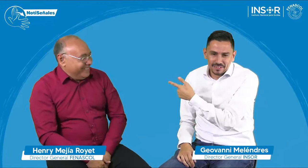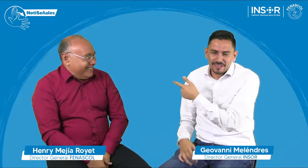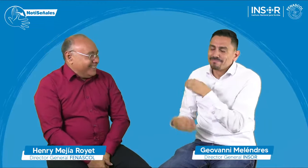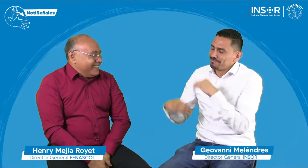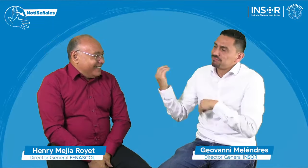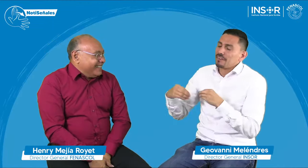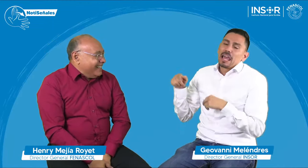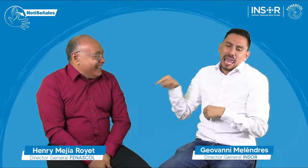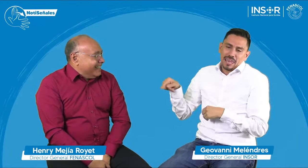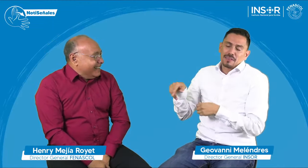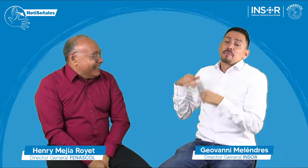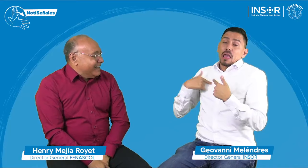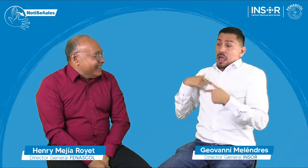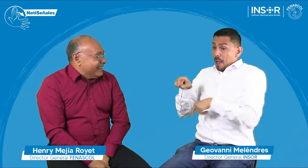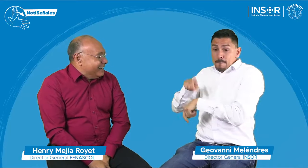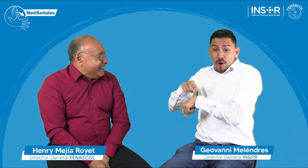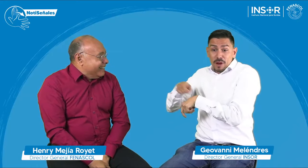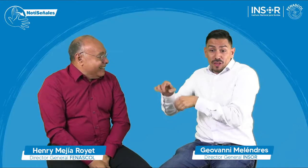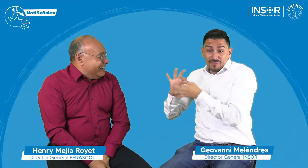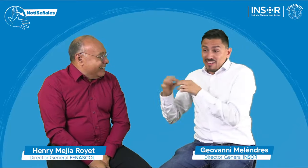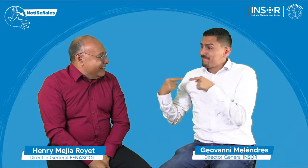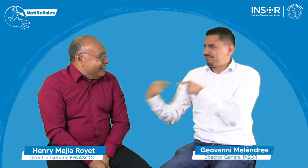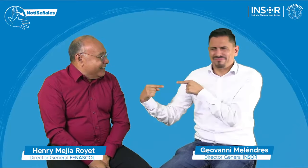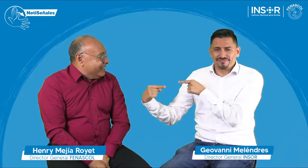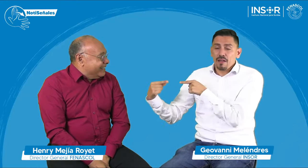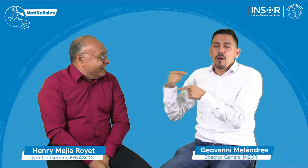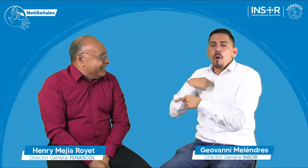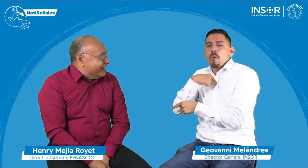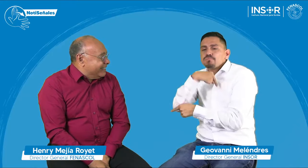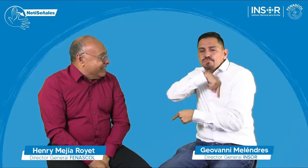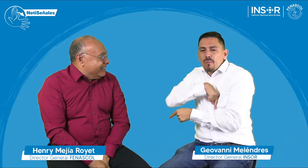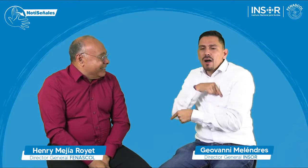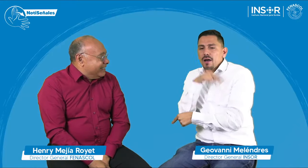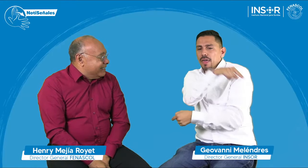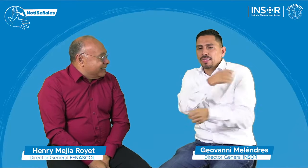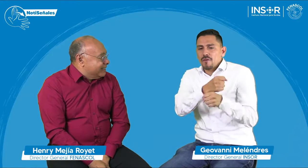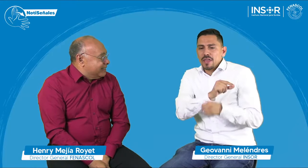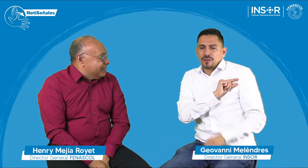estábamos en desacuerdo muy duro. Giovanni.